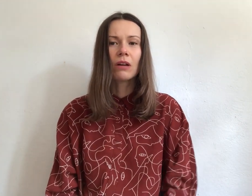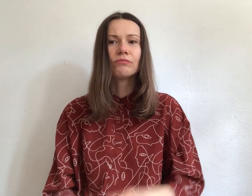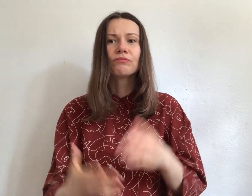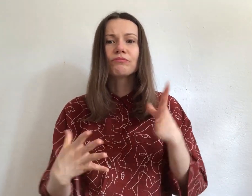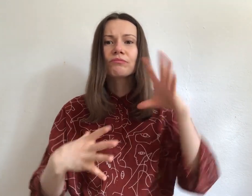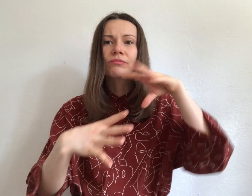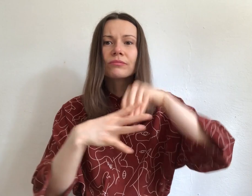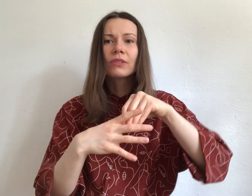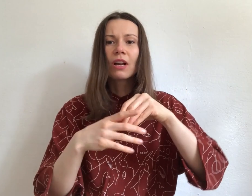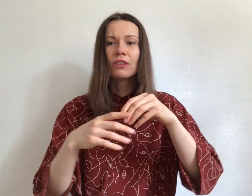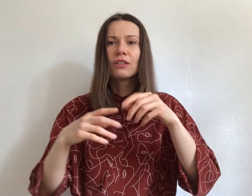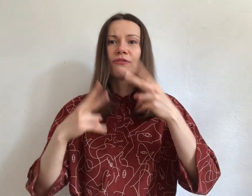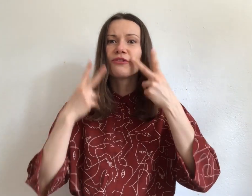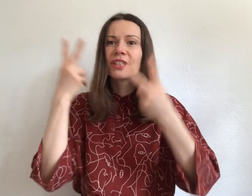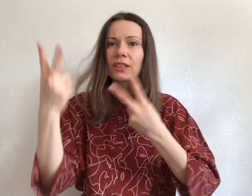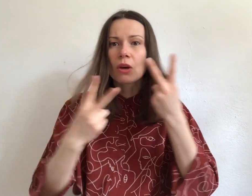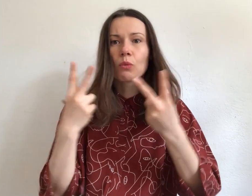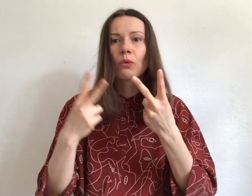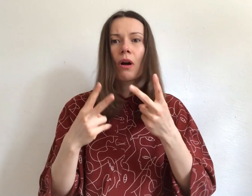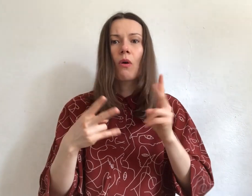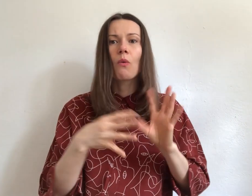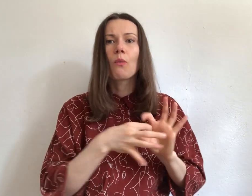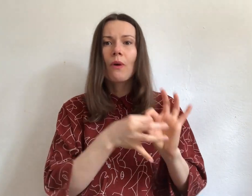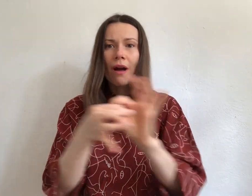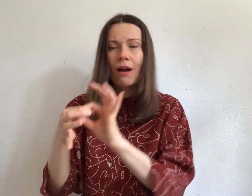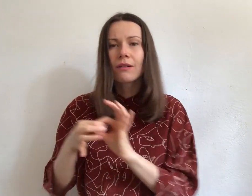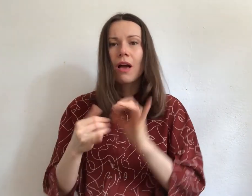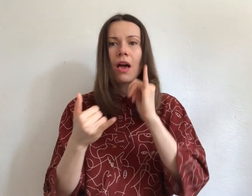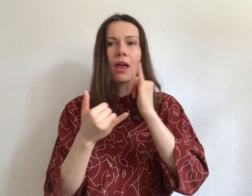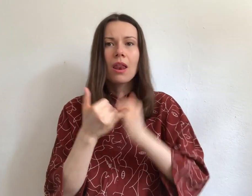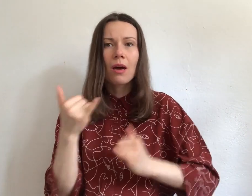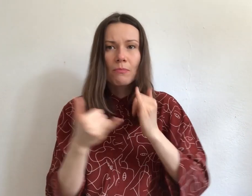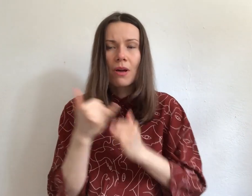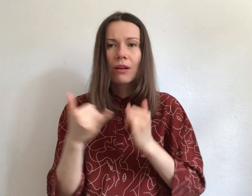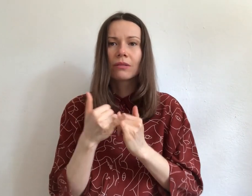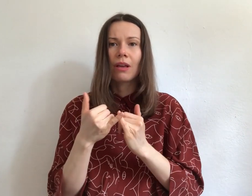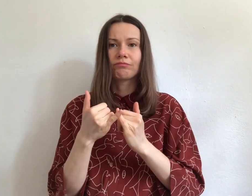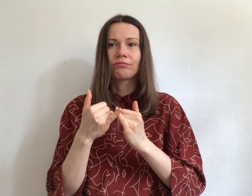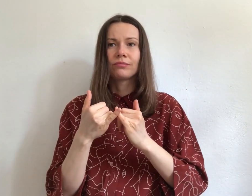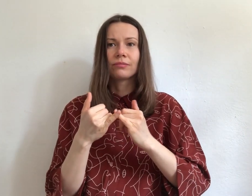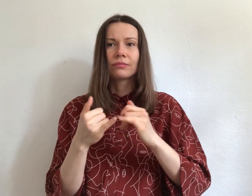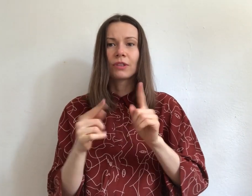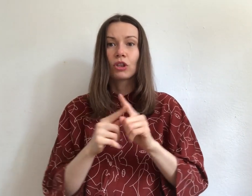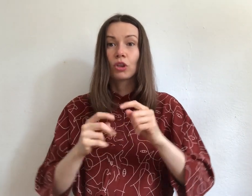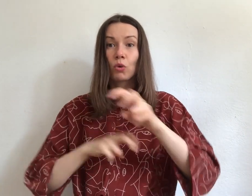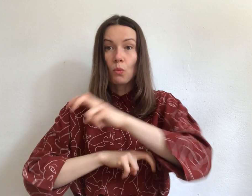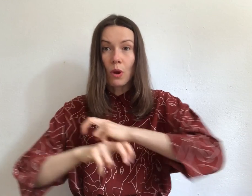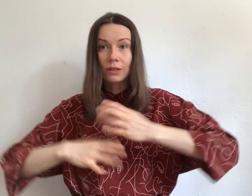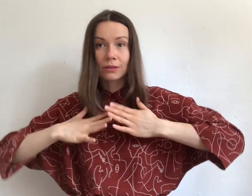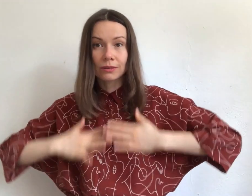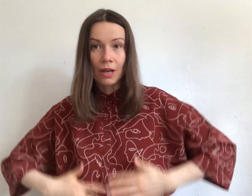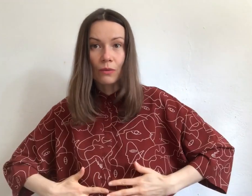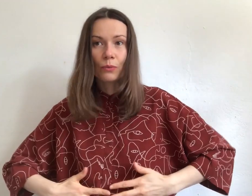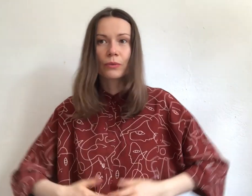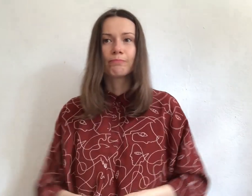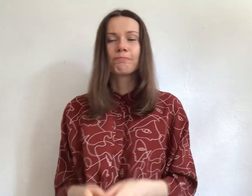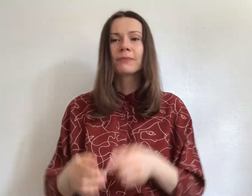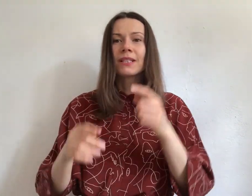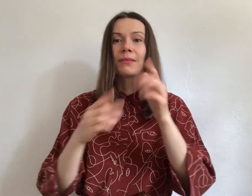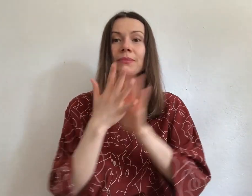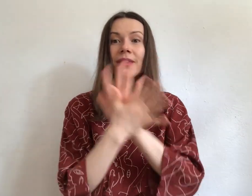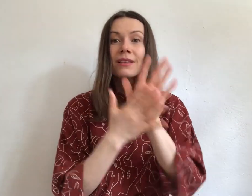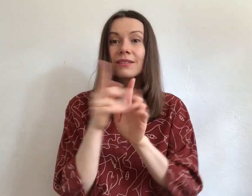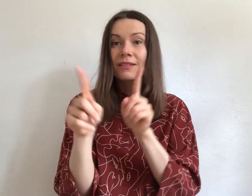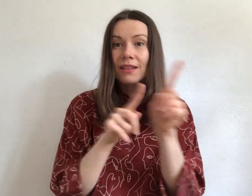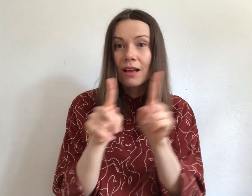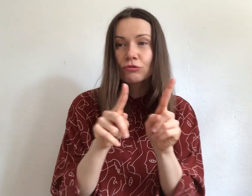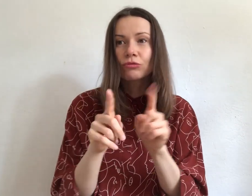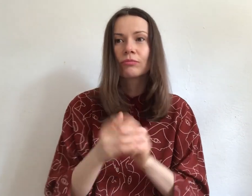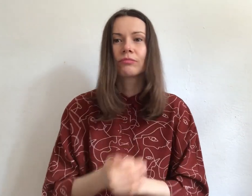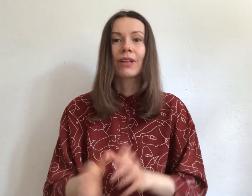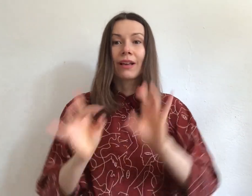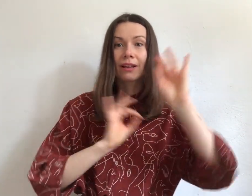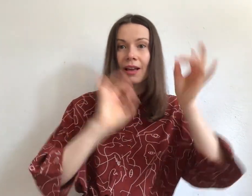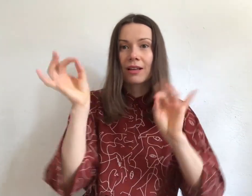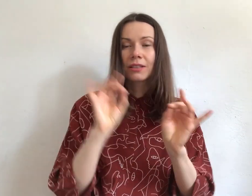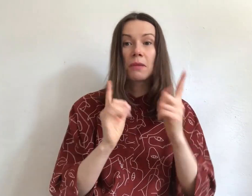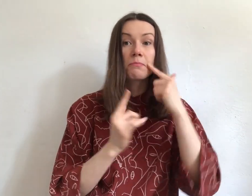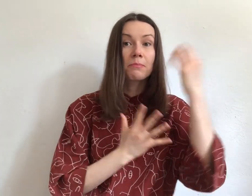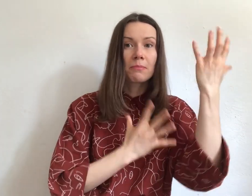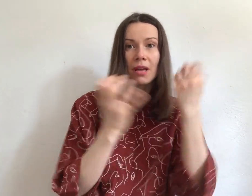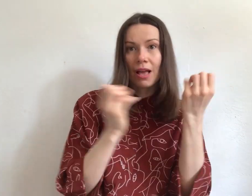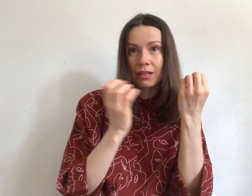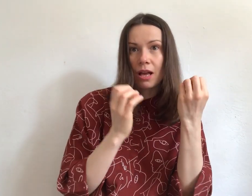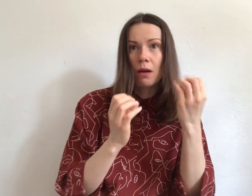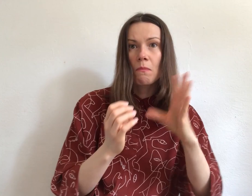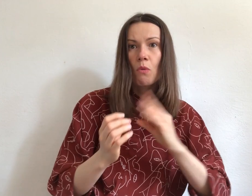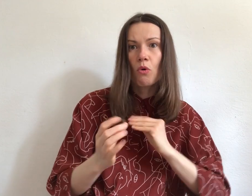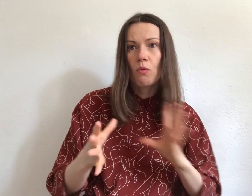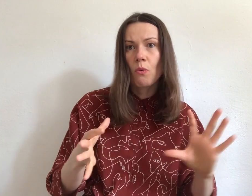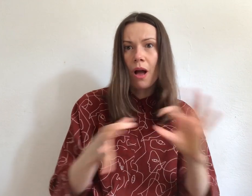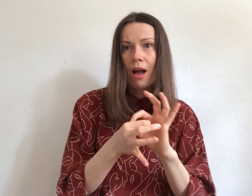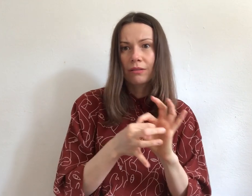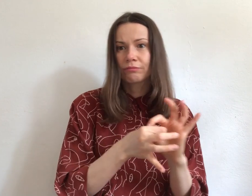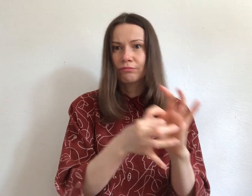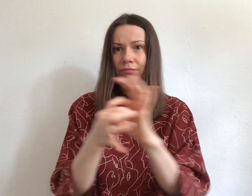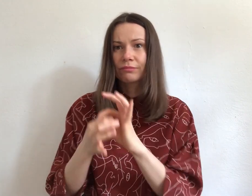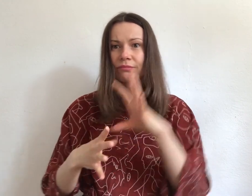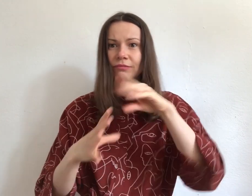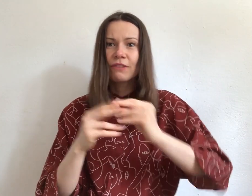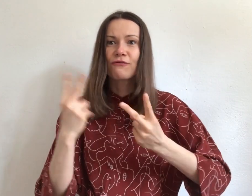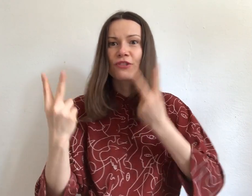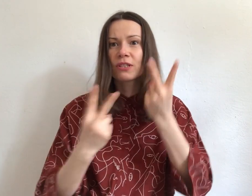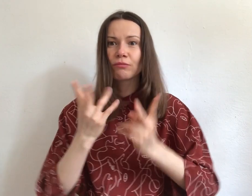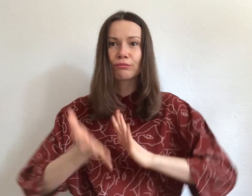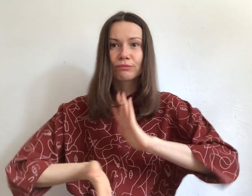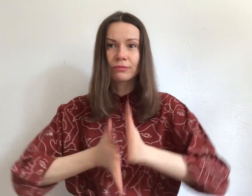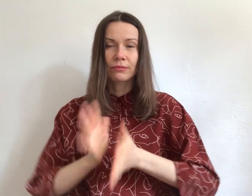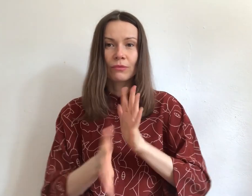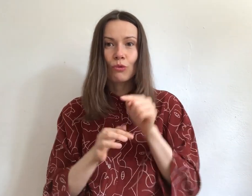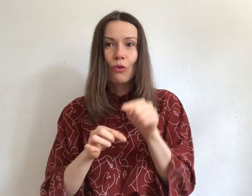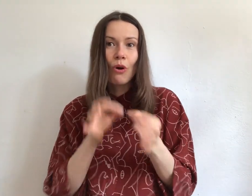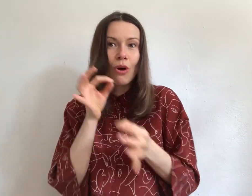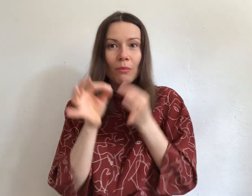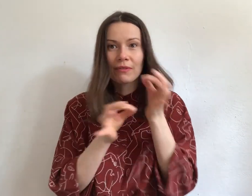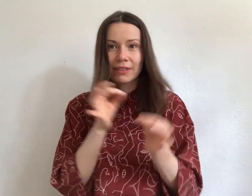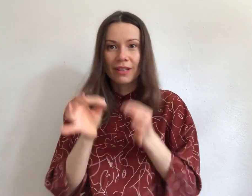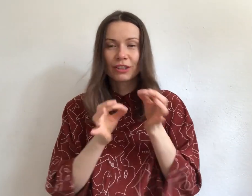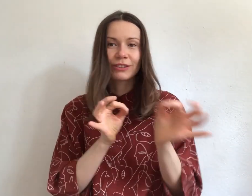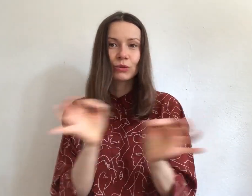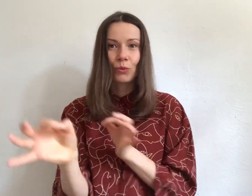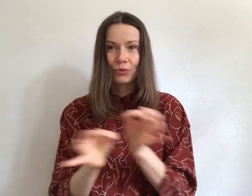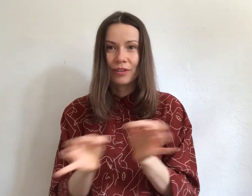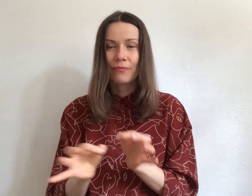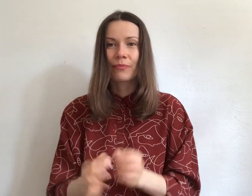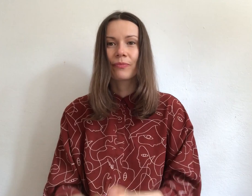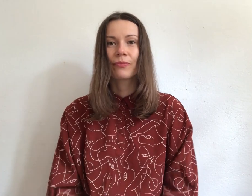łącząc wszystkie elementy w sposób wizualny: ruchy ciała, znaki migowe, gesty, ekspresja twarzy.